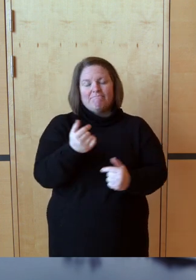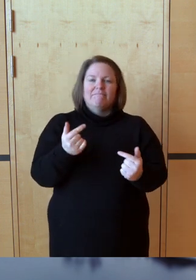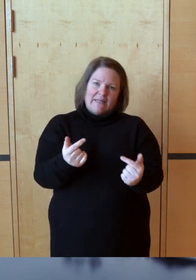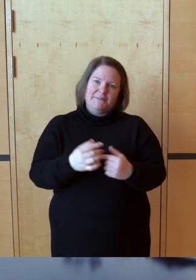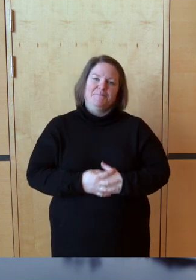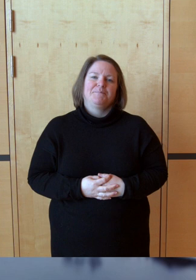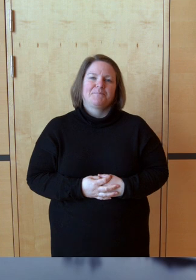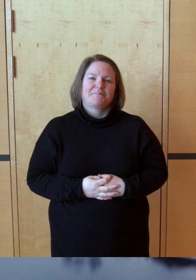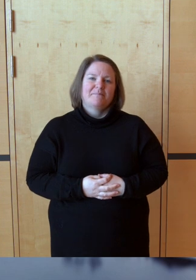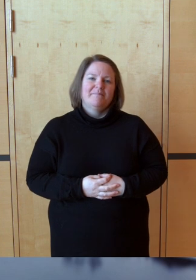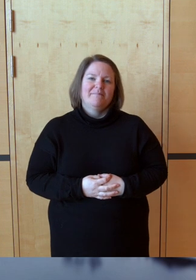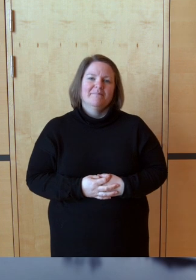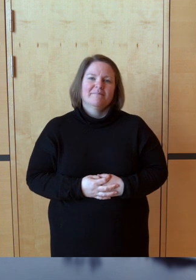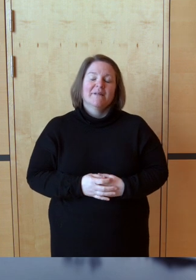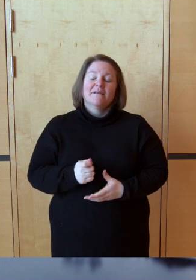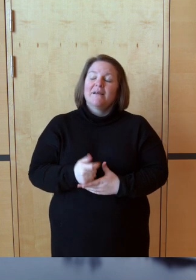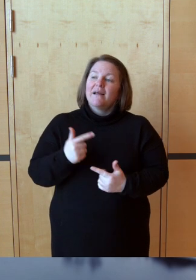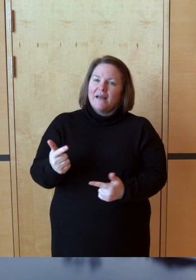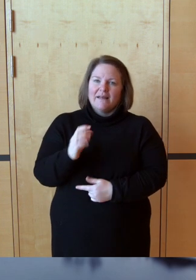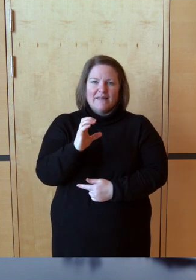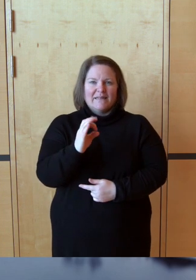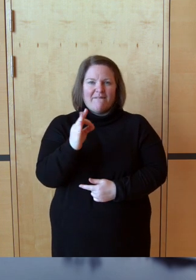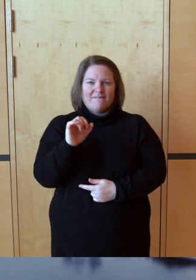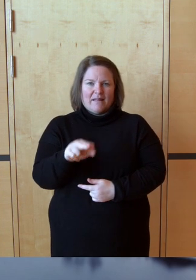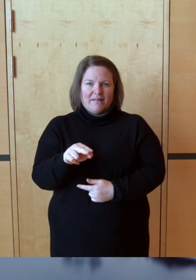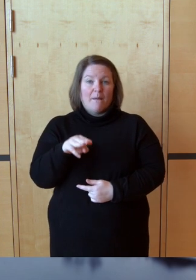Tack ska du ha Stefan om det går bra för adress till Katarina Larsson